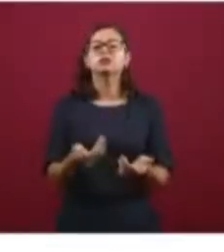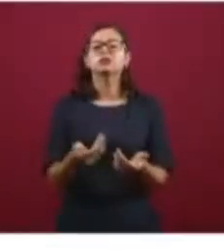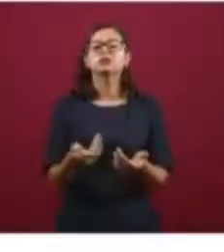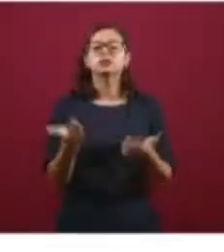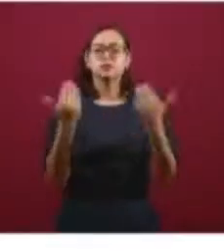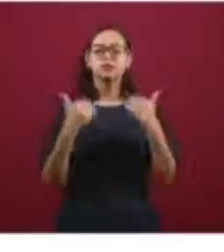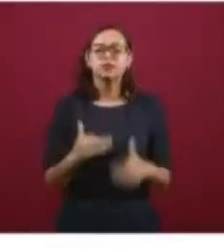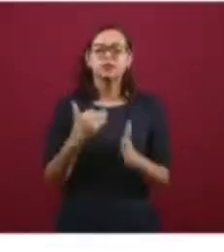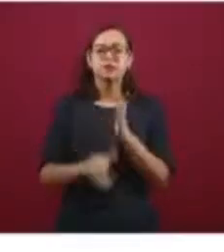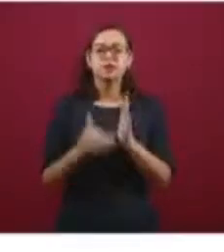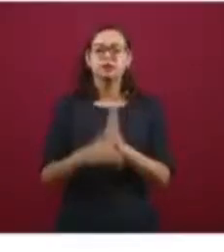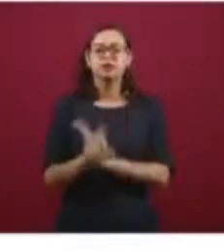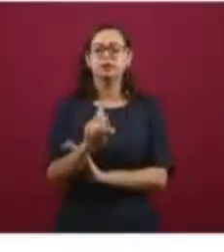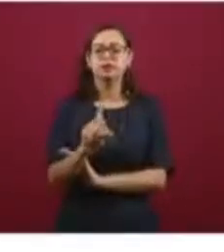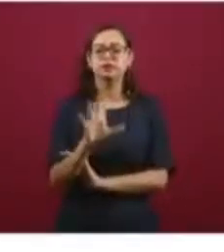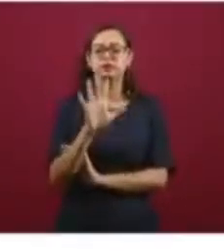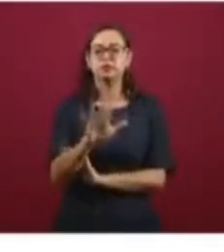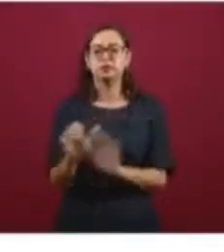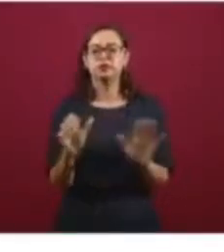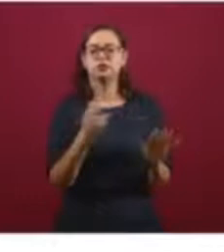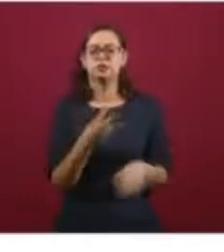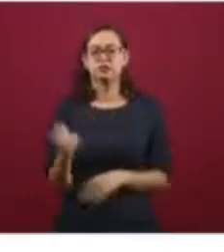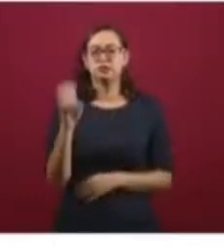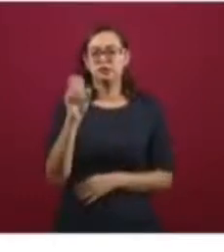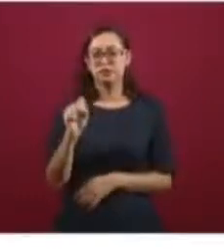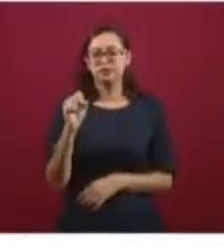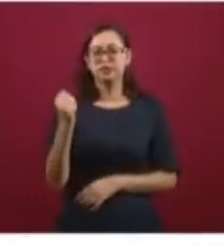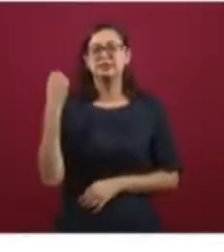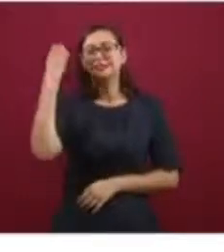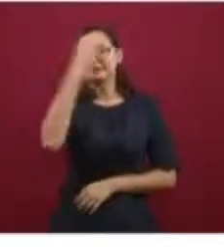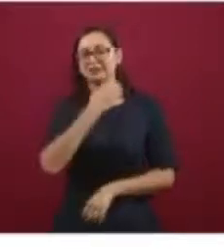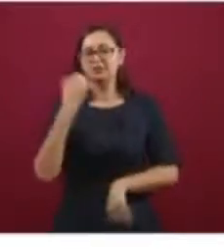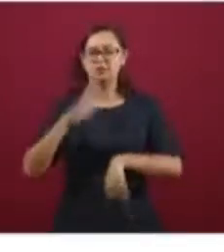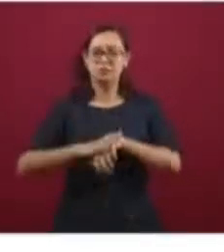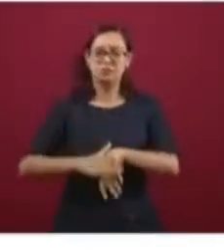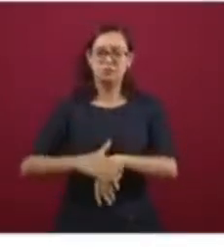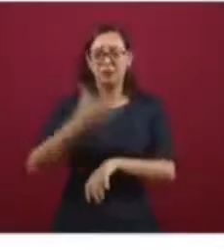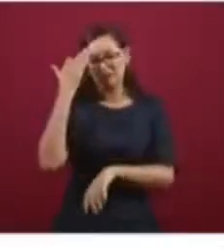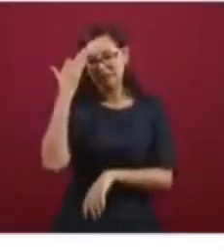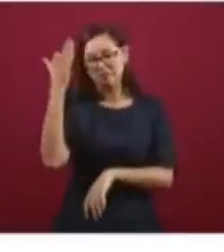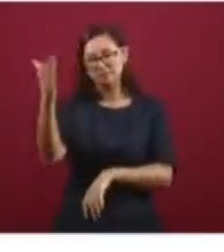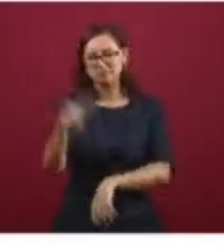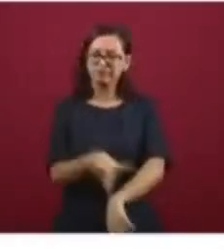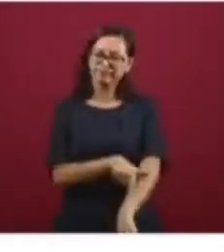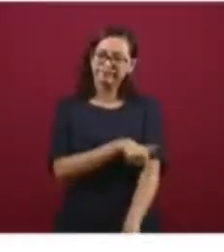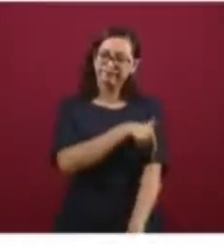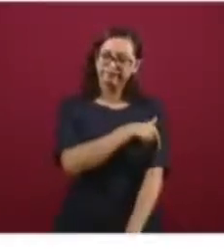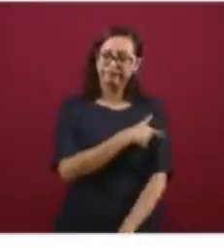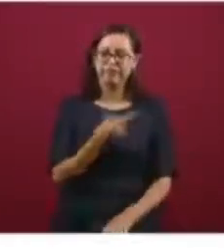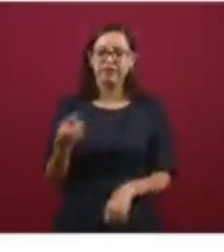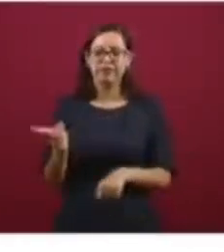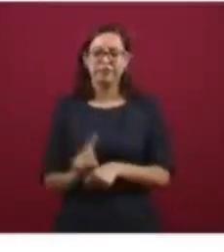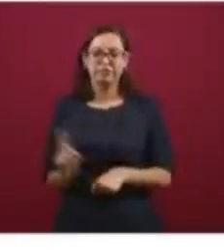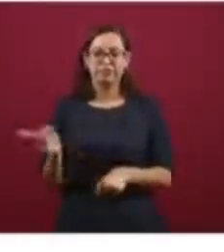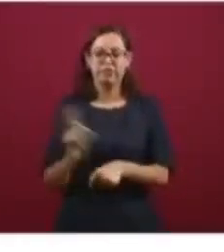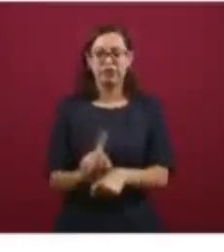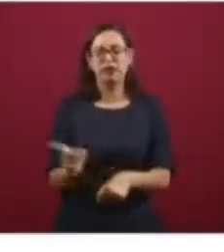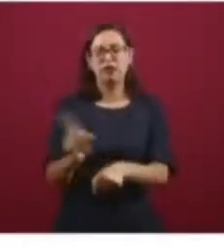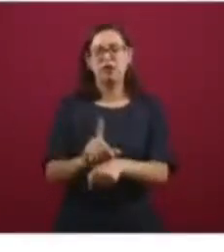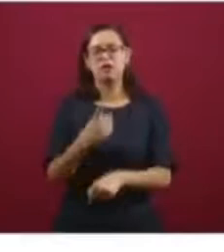35 mil 360; este examen en un poco más tardado, diariamente lo realiza un promedio de 180